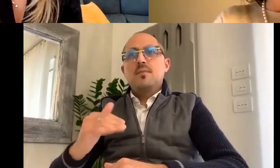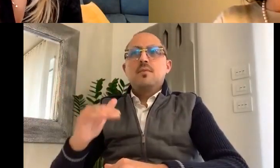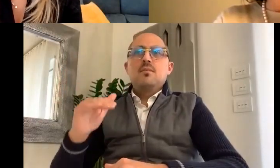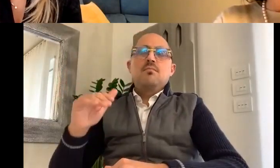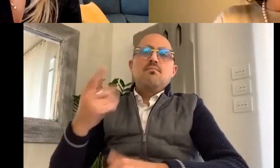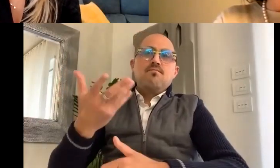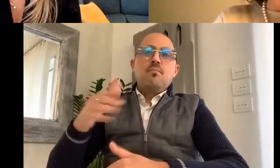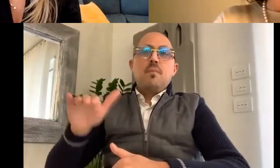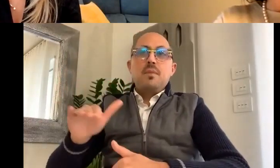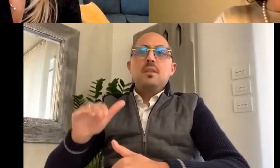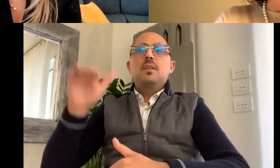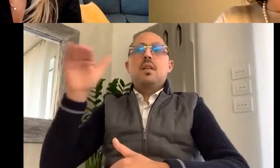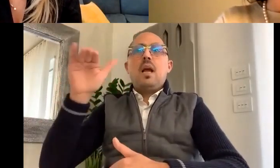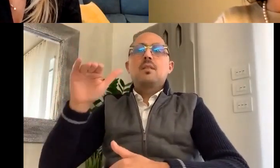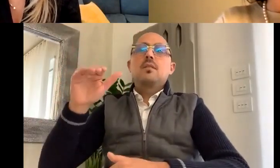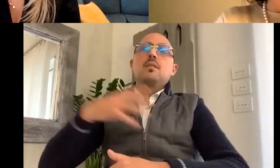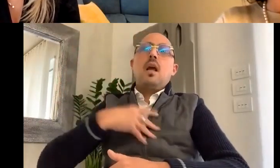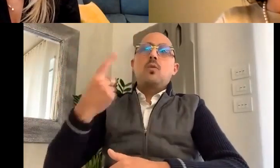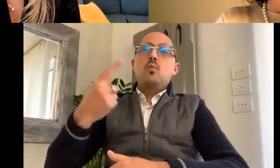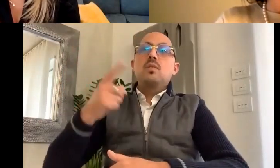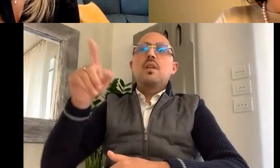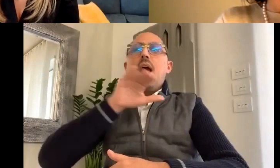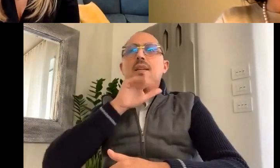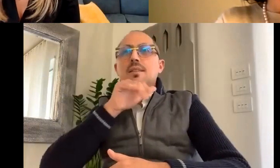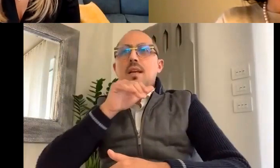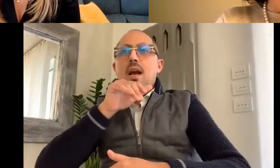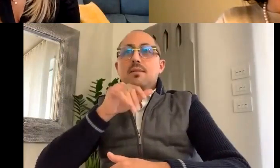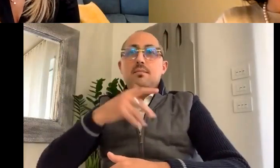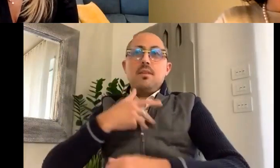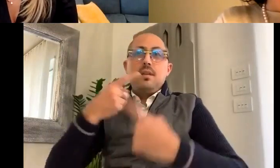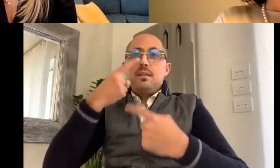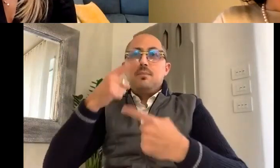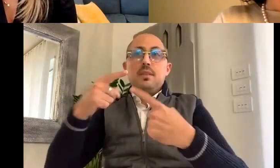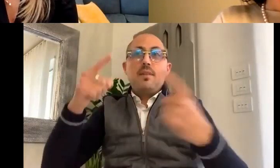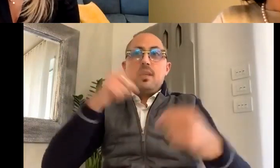abbiamo difficoltà a reperire informazioni sia per i bambini che per i ragazzi,